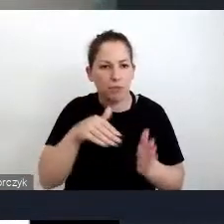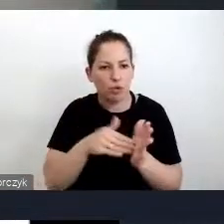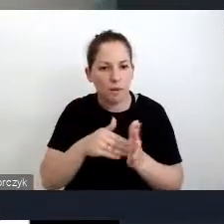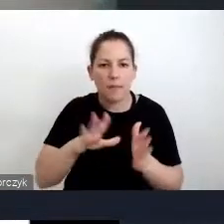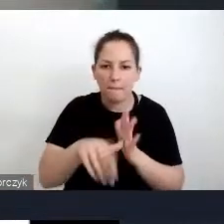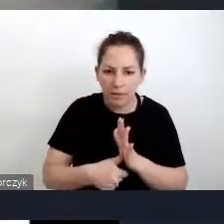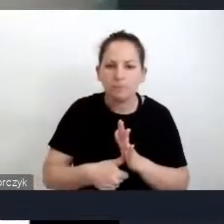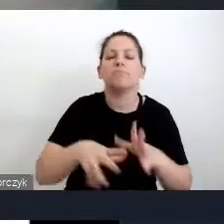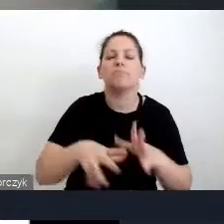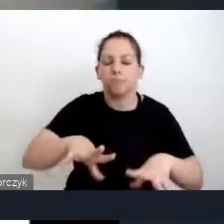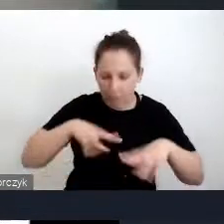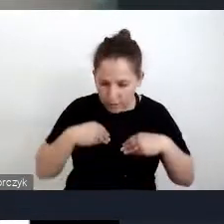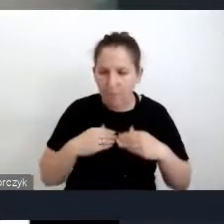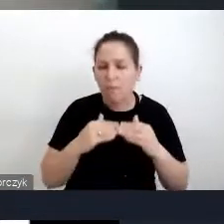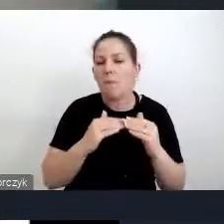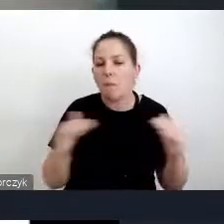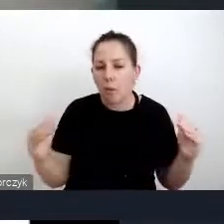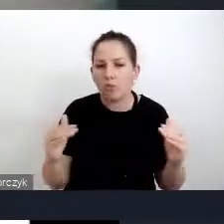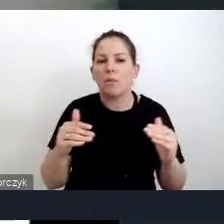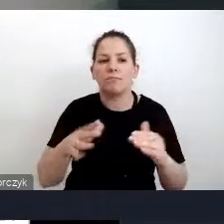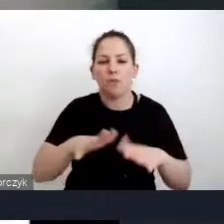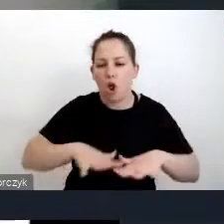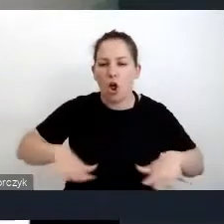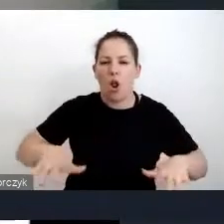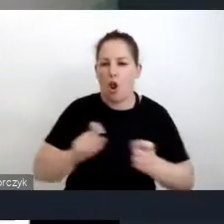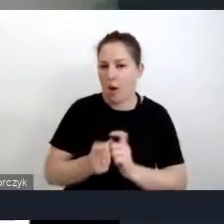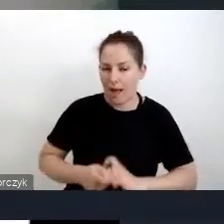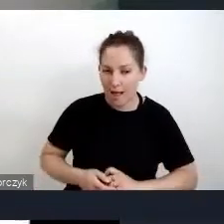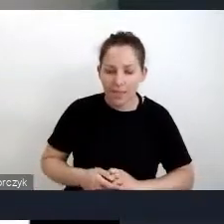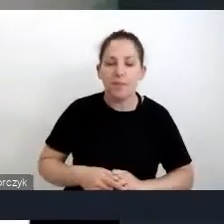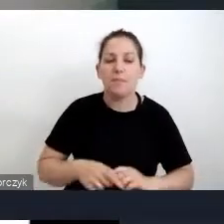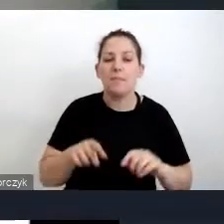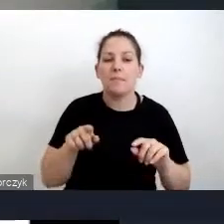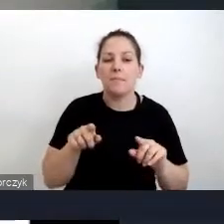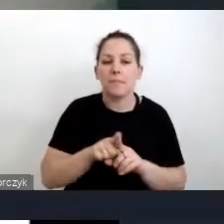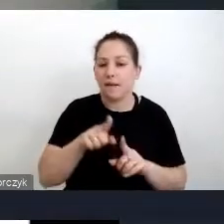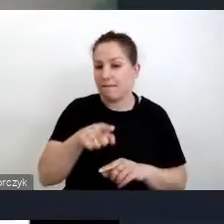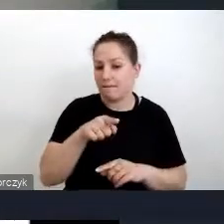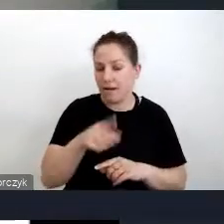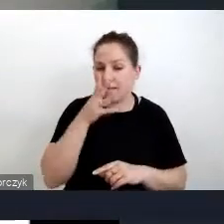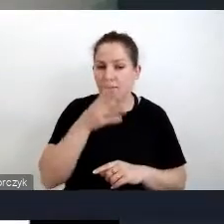i jest akceptowany na poziomie lokalnym. Tak wygląda kontekst.